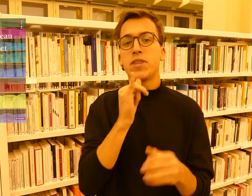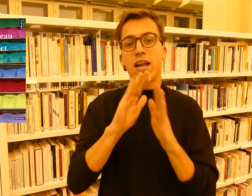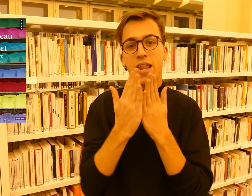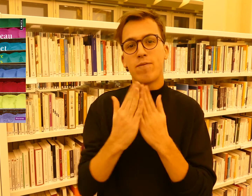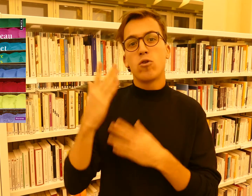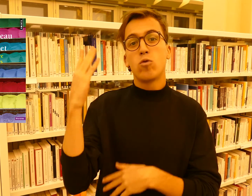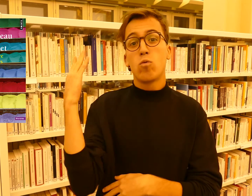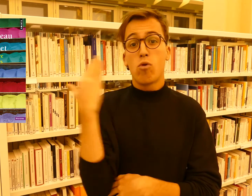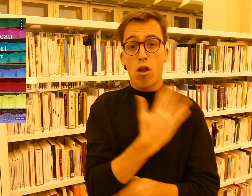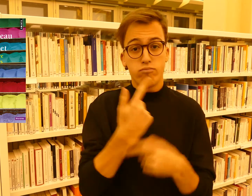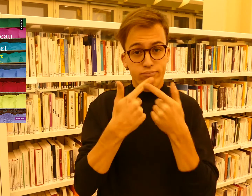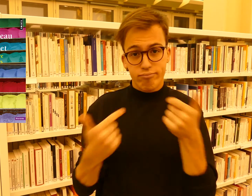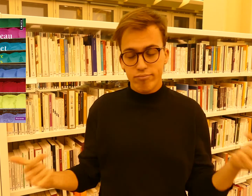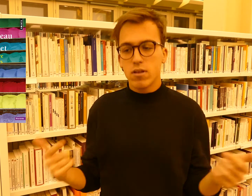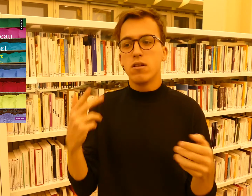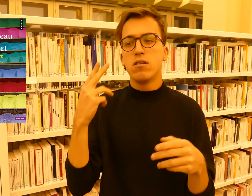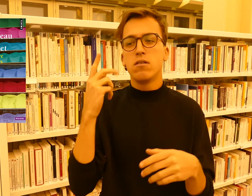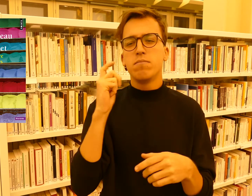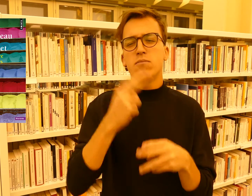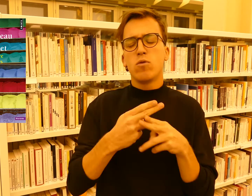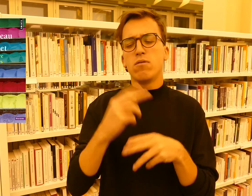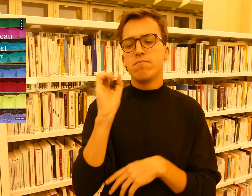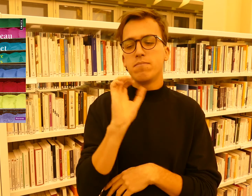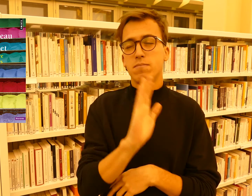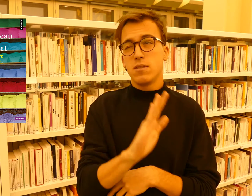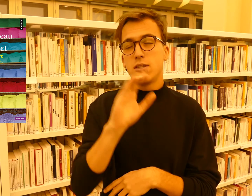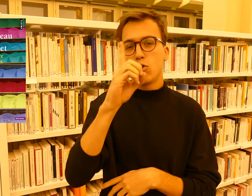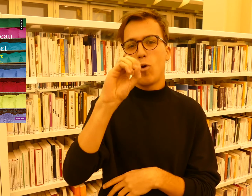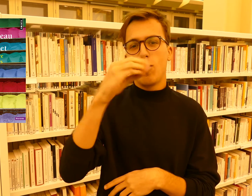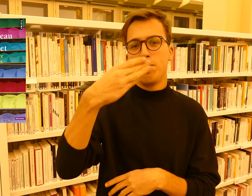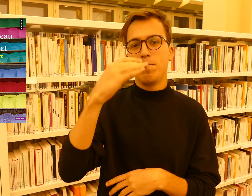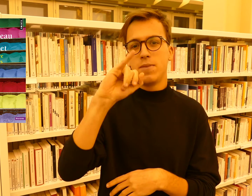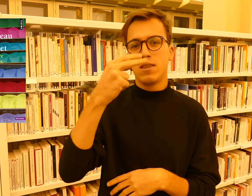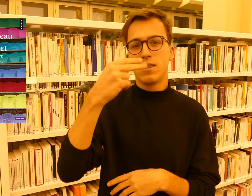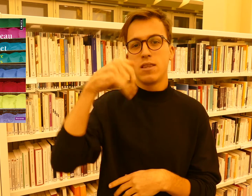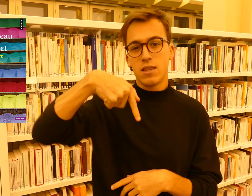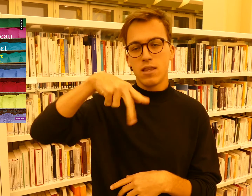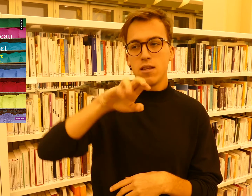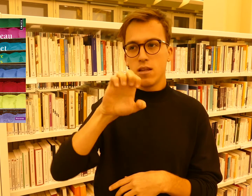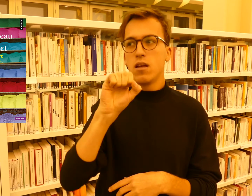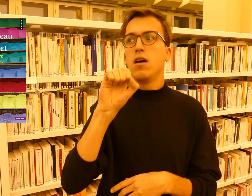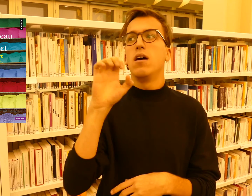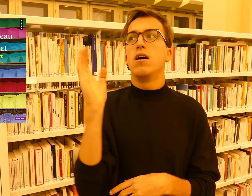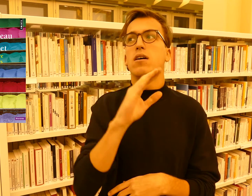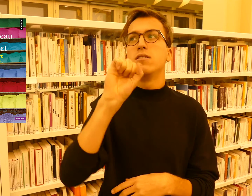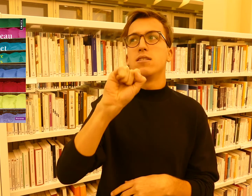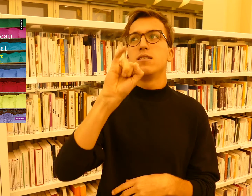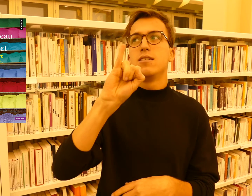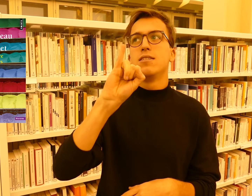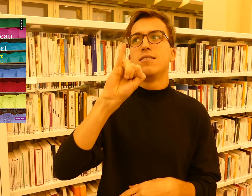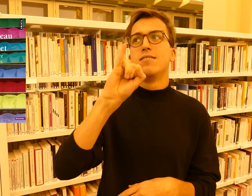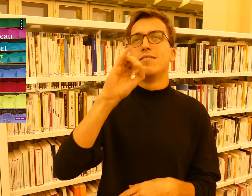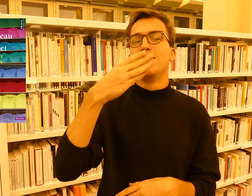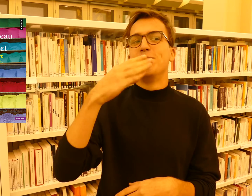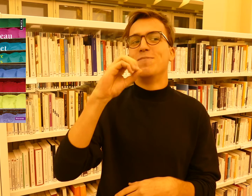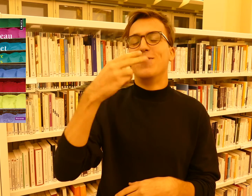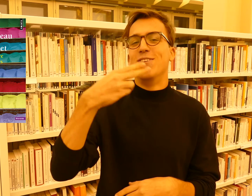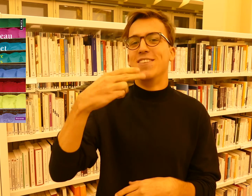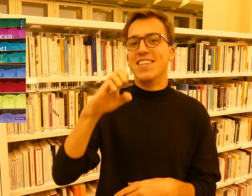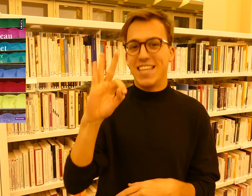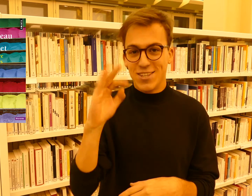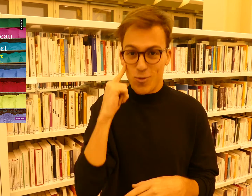C'est "Le petit livre des couleurs" par l'auteur de Dominique Simonnet.